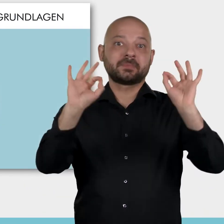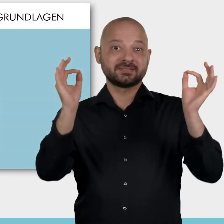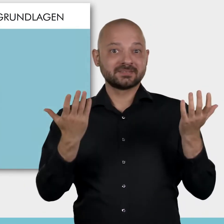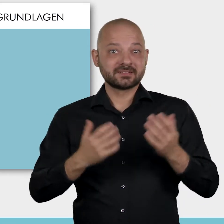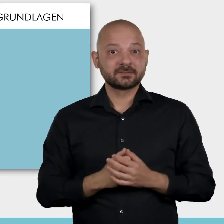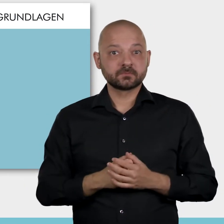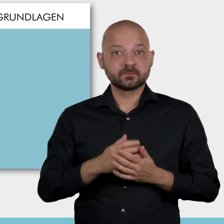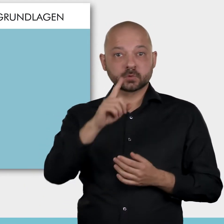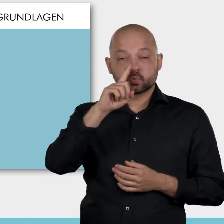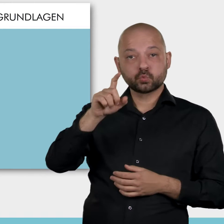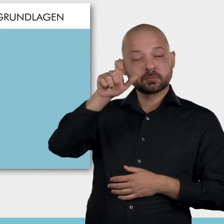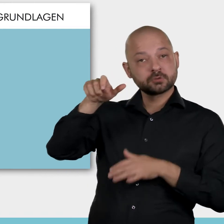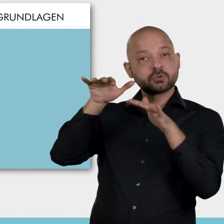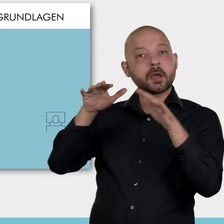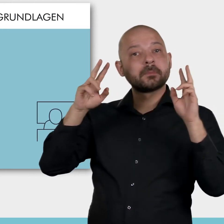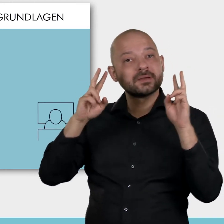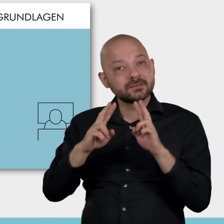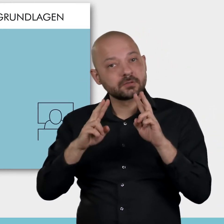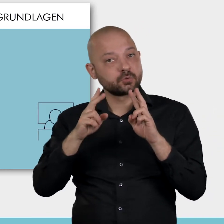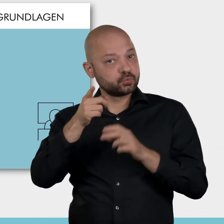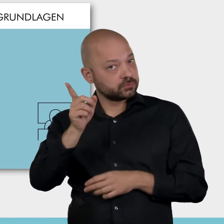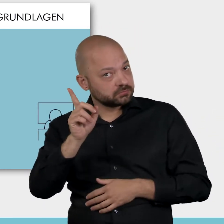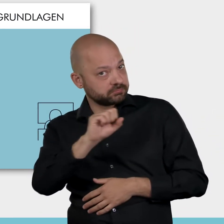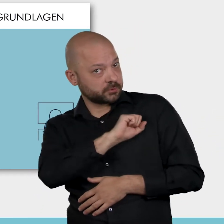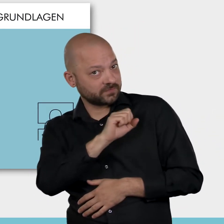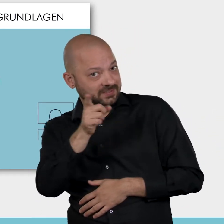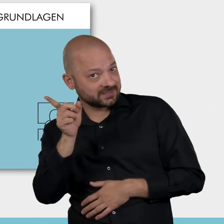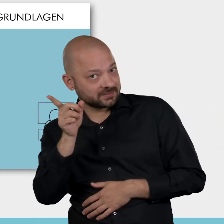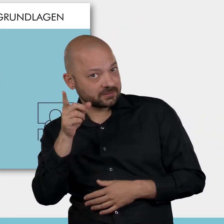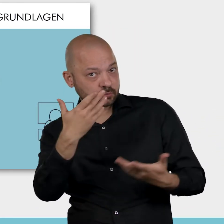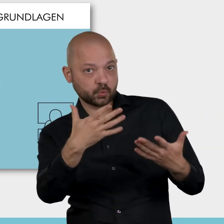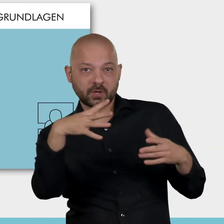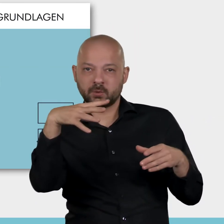Denn nicht nur Menschen mit Beeinträchtigung profitieren von einem inklusiven Hochschulangebot,